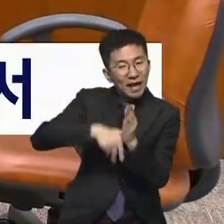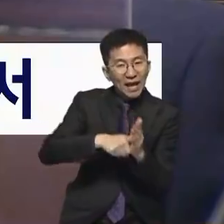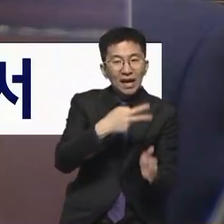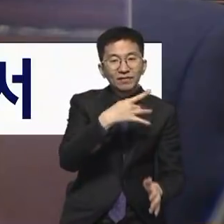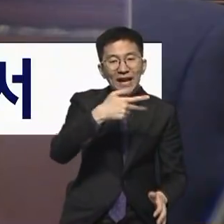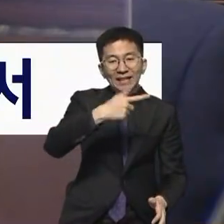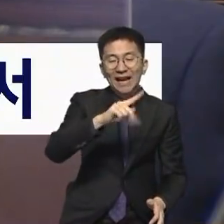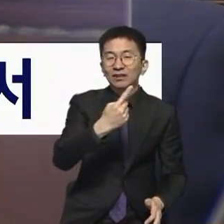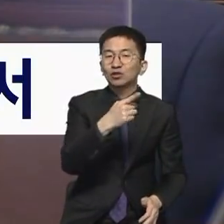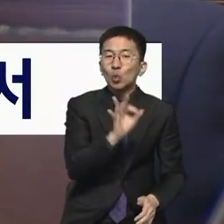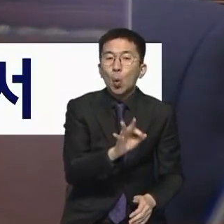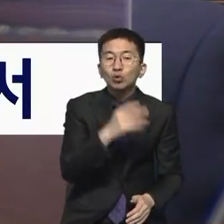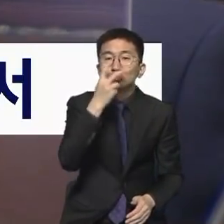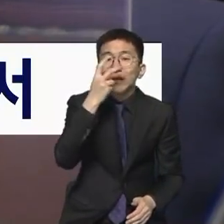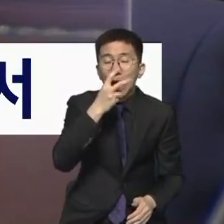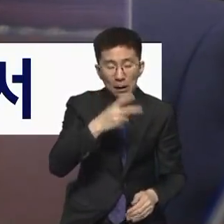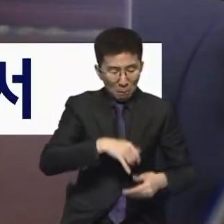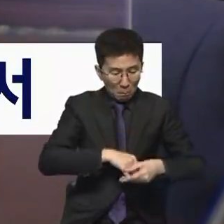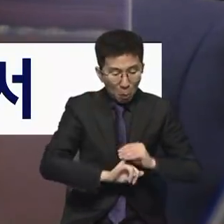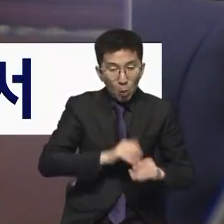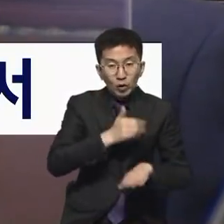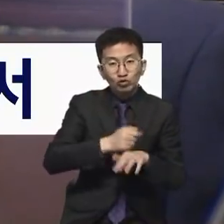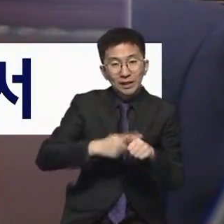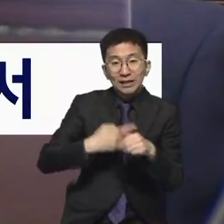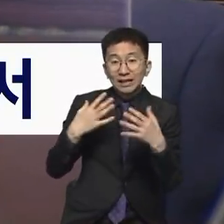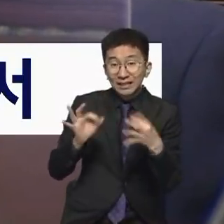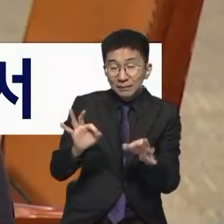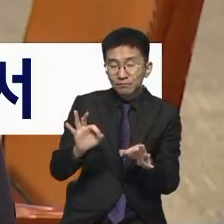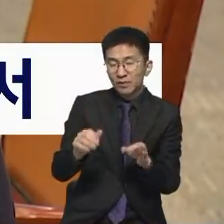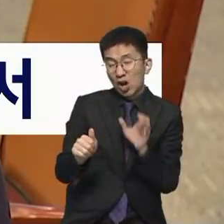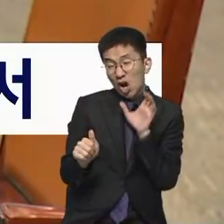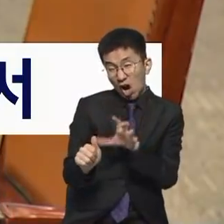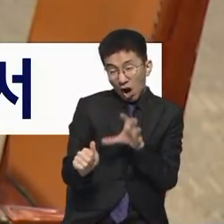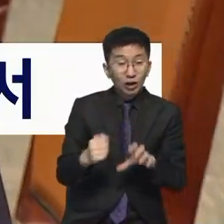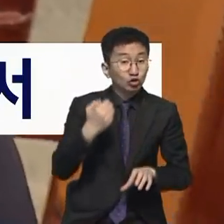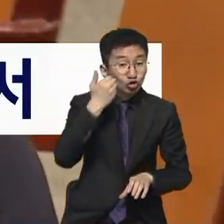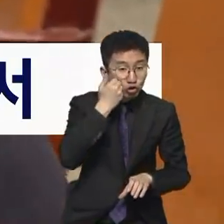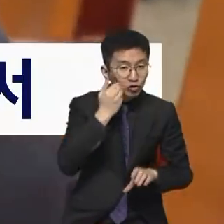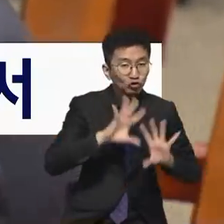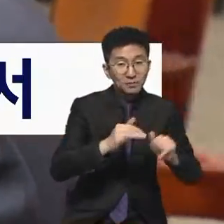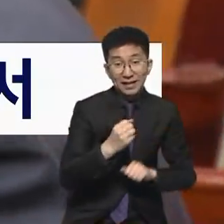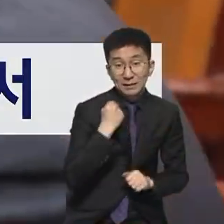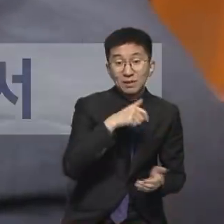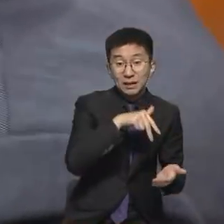수사에 미온적이라며 김 총장을 몰아붙였던 국민의힘 의원들은 오늘은 엄호에 나섰습니다.